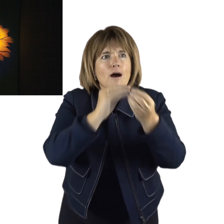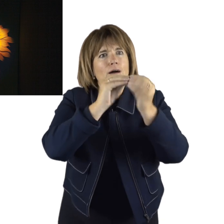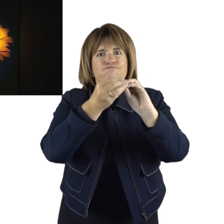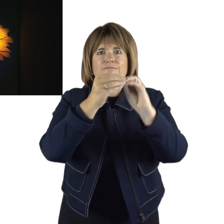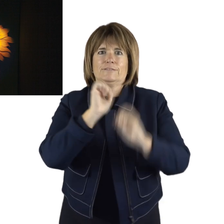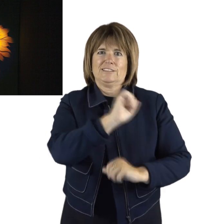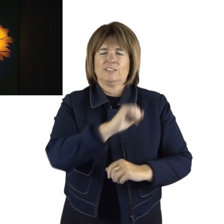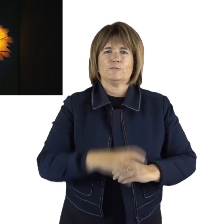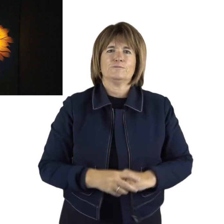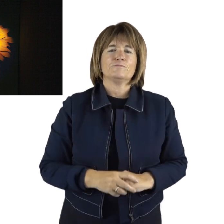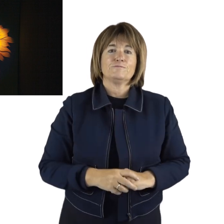swrrealaeth a chelf gysyniadol.